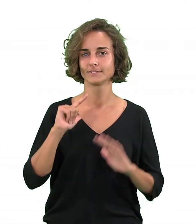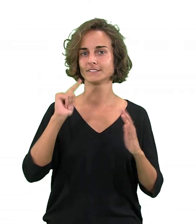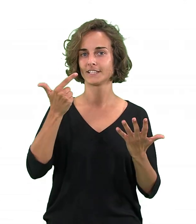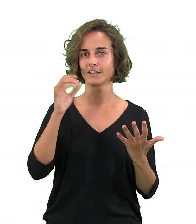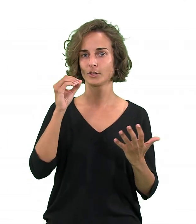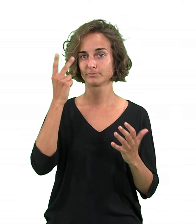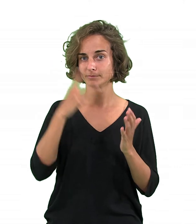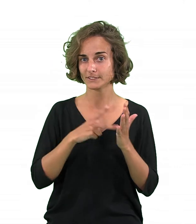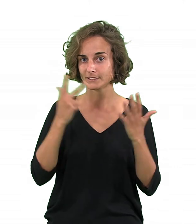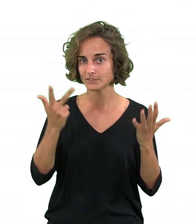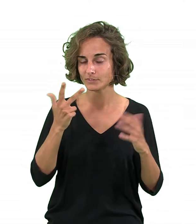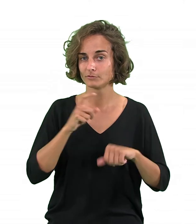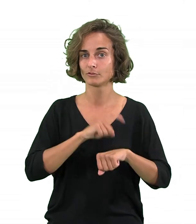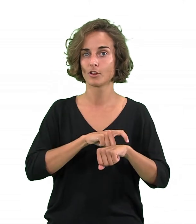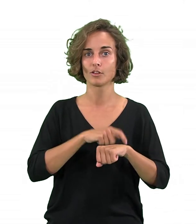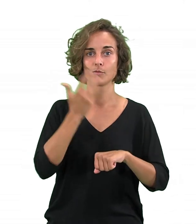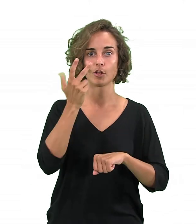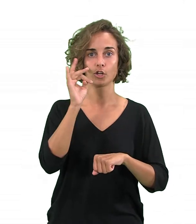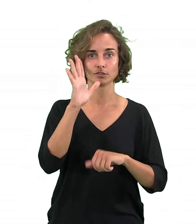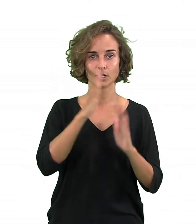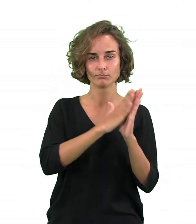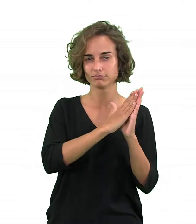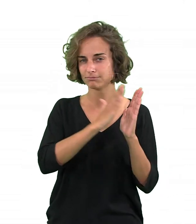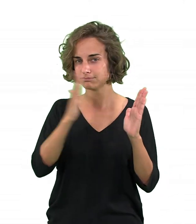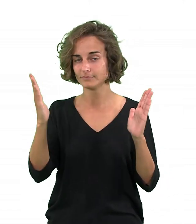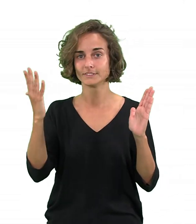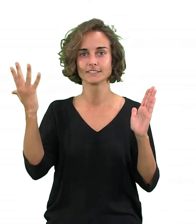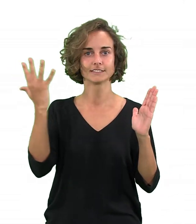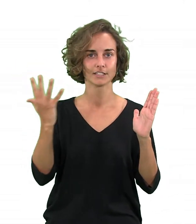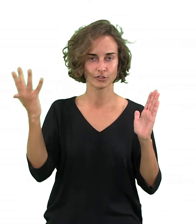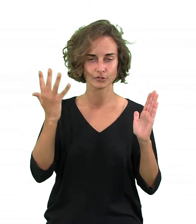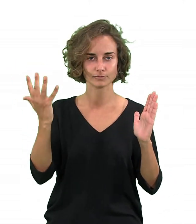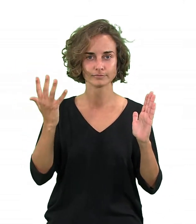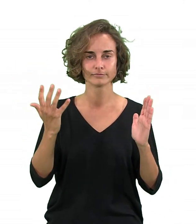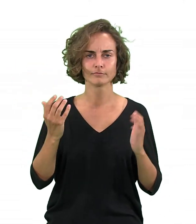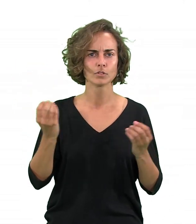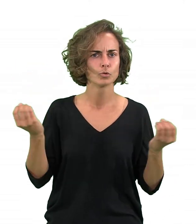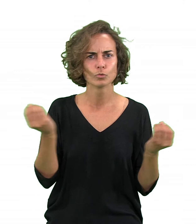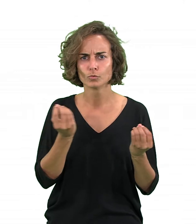Le colloque se déroulera, le 17 octobre 2018 de 8h45 à 17h,